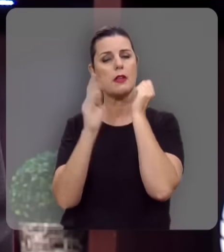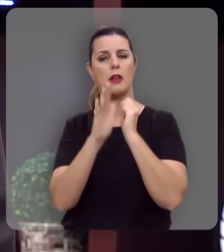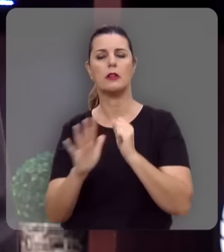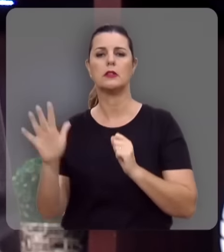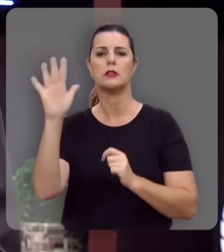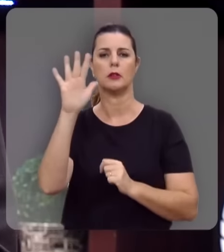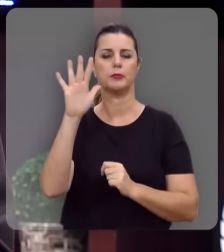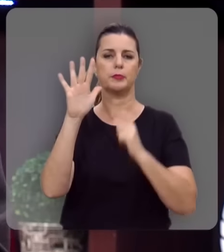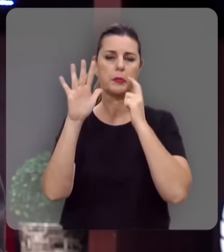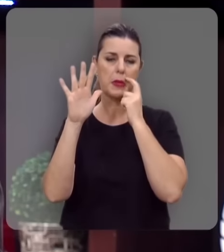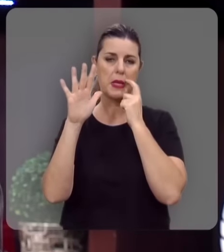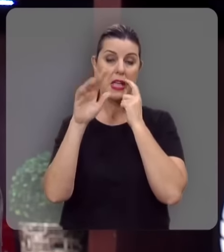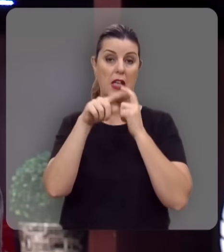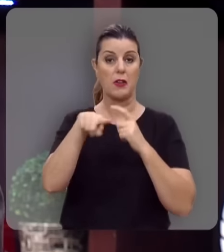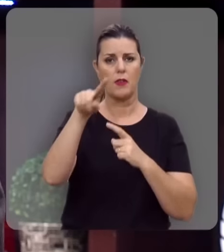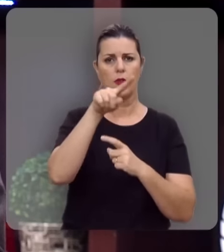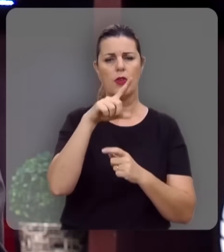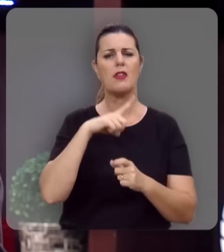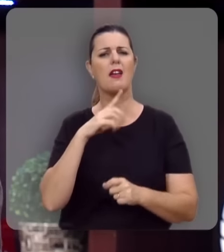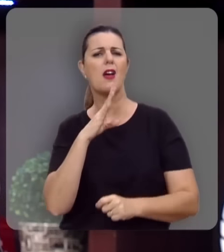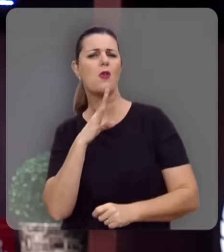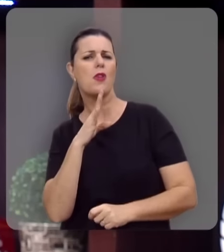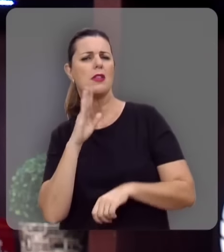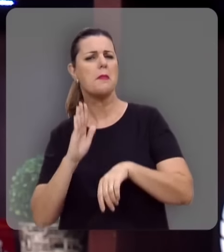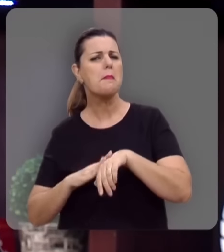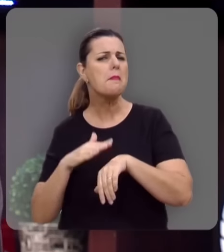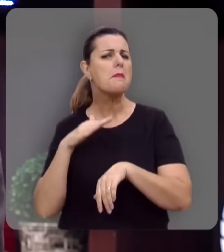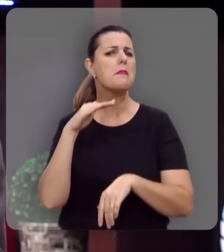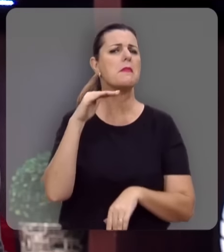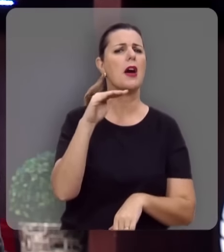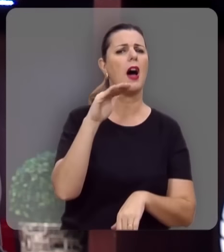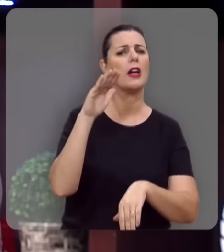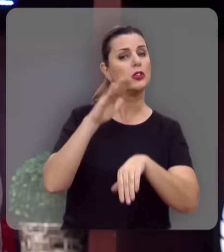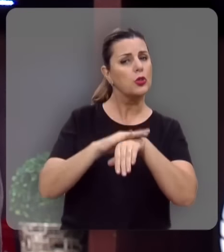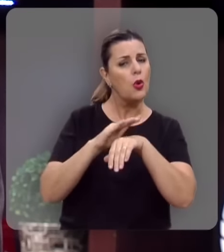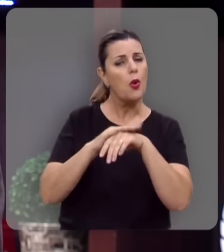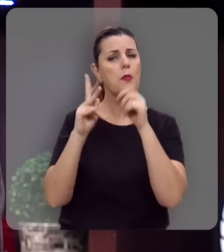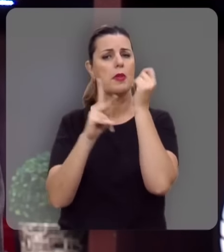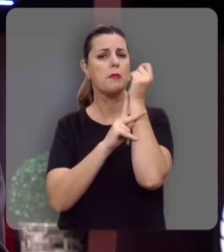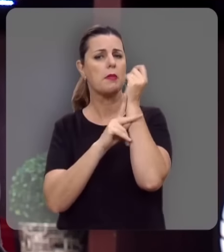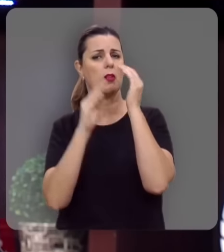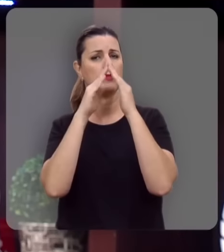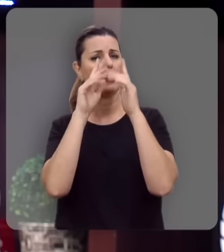do Brasil. E se você quiser conhecer um pouco mais da Igreja Presbiteriana do Brasil das